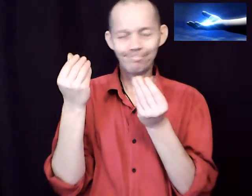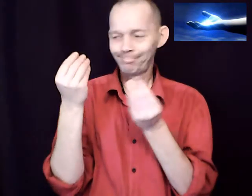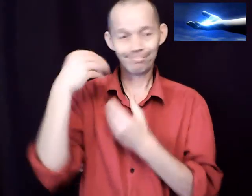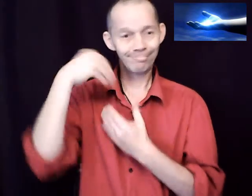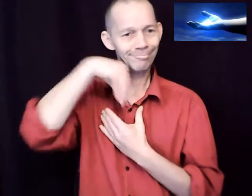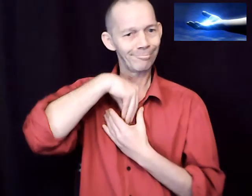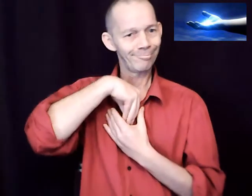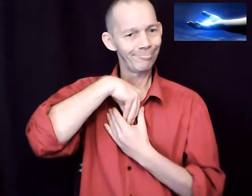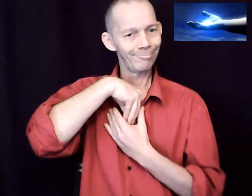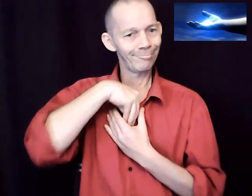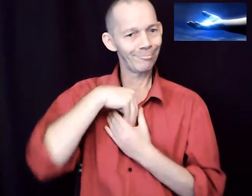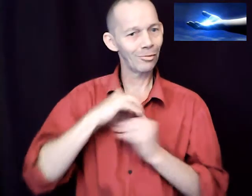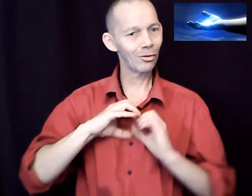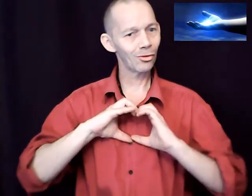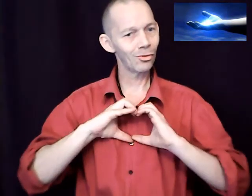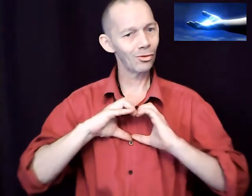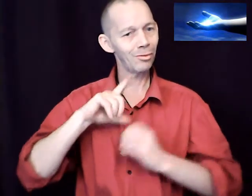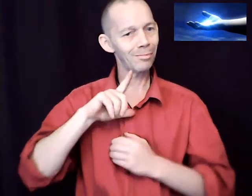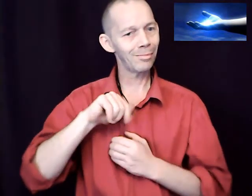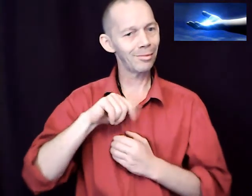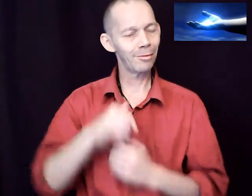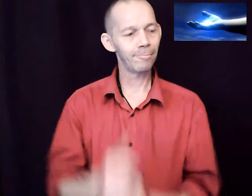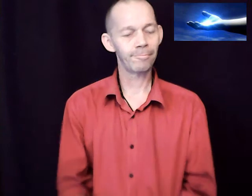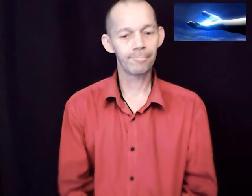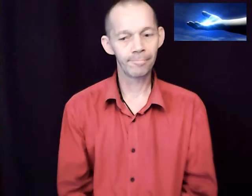c'est un être dans ton coeur